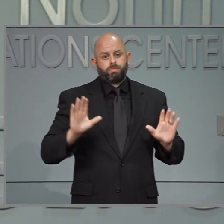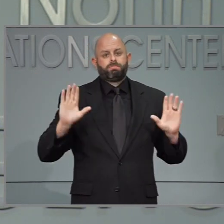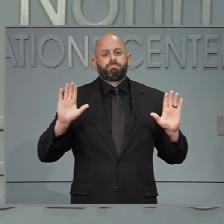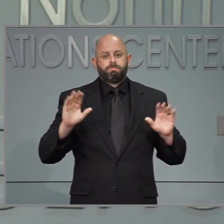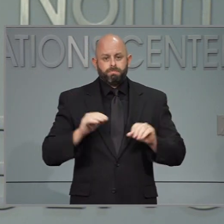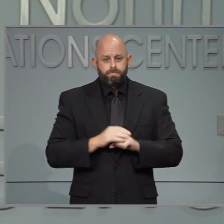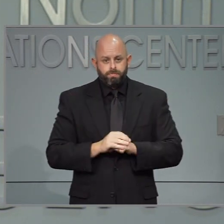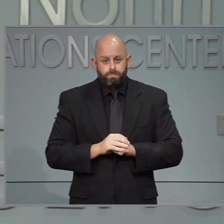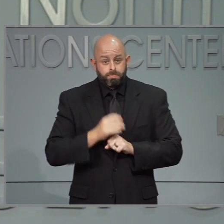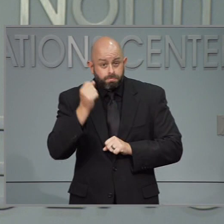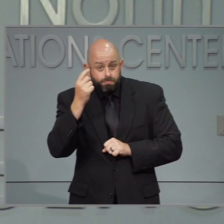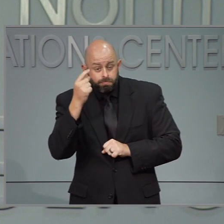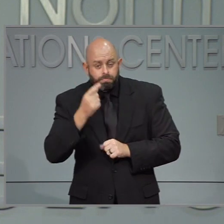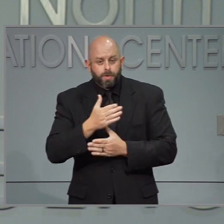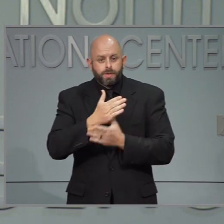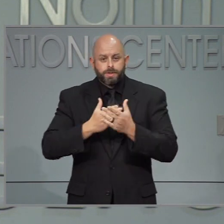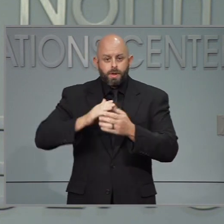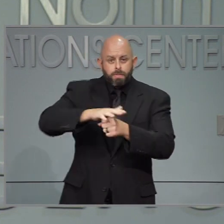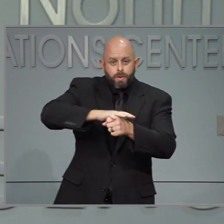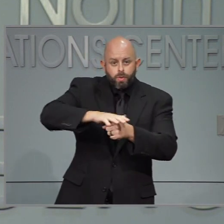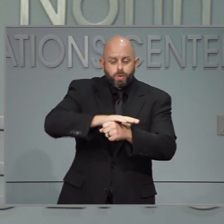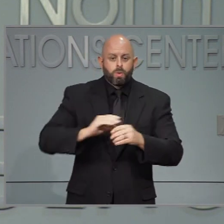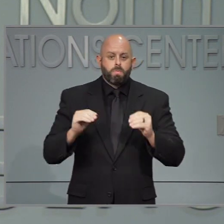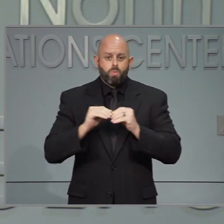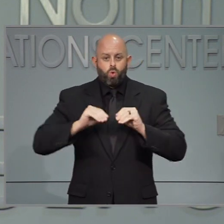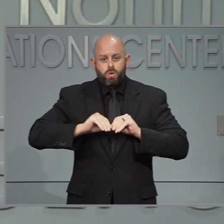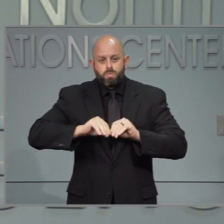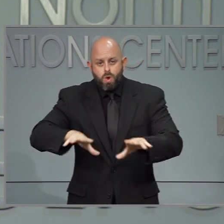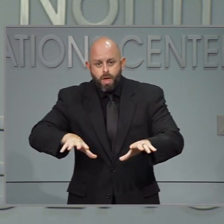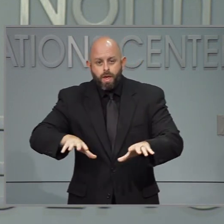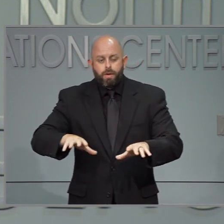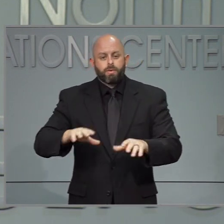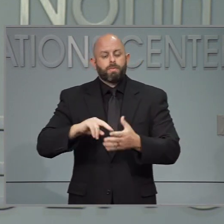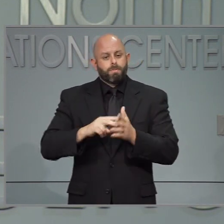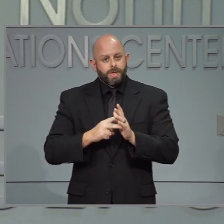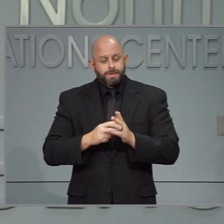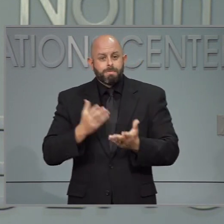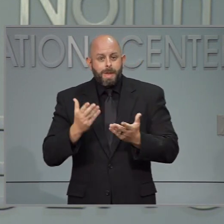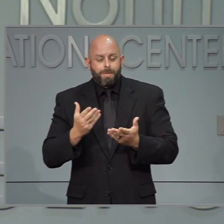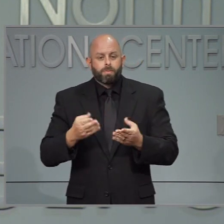Pero cada comunidad tiene distintos mil del de propagación del virus y cada área tiene que tomar su